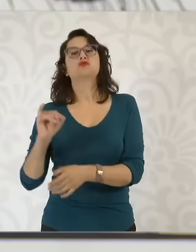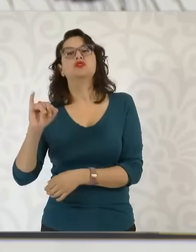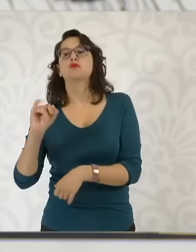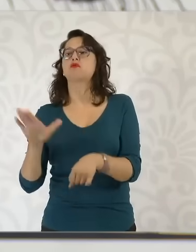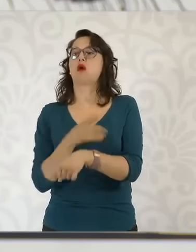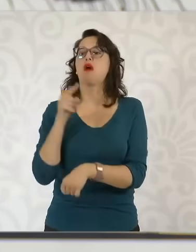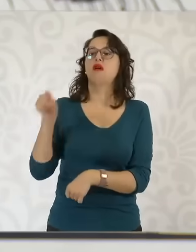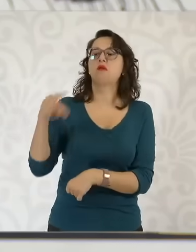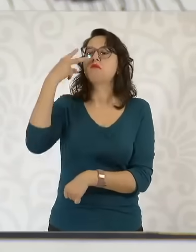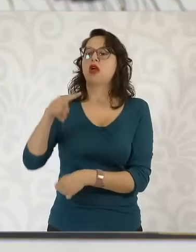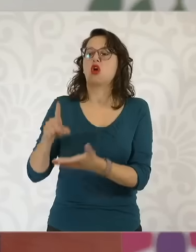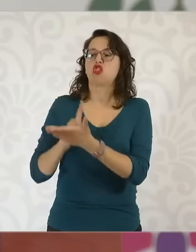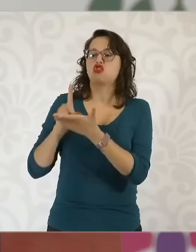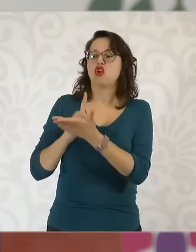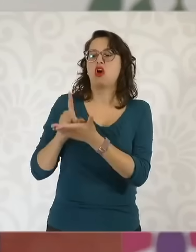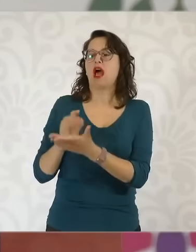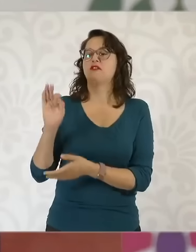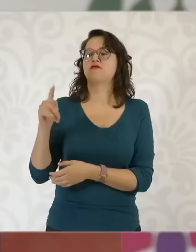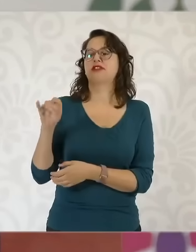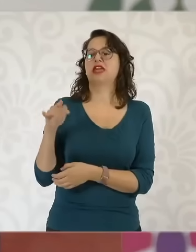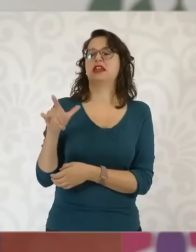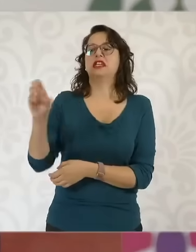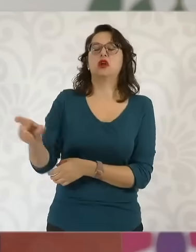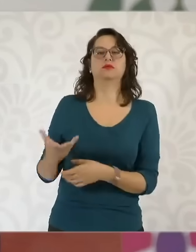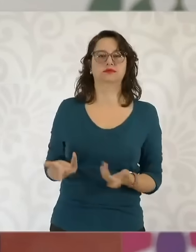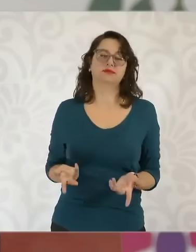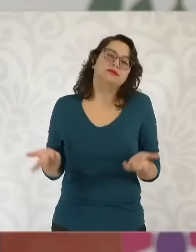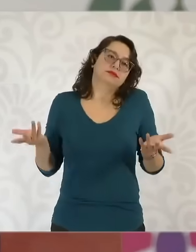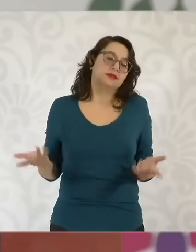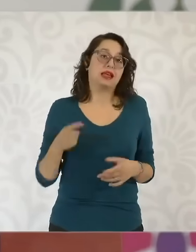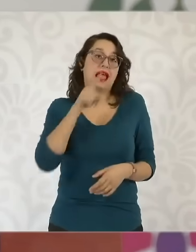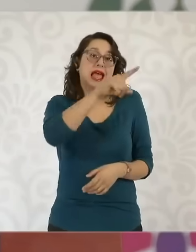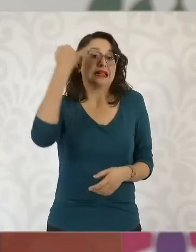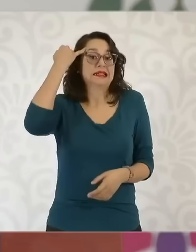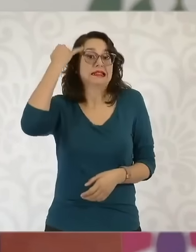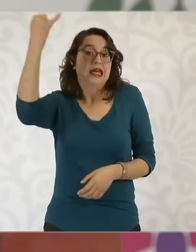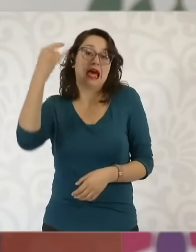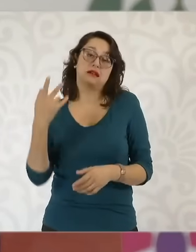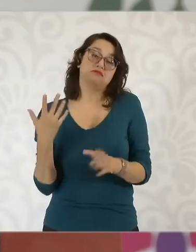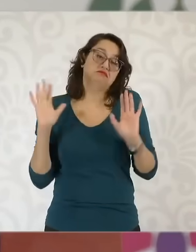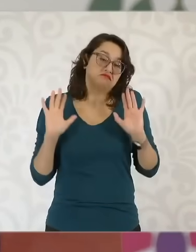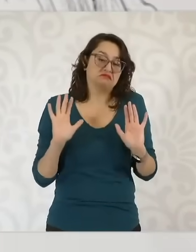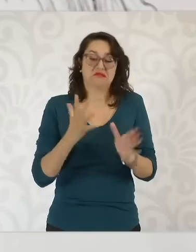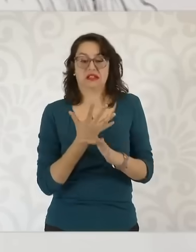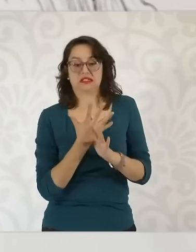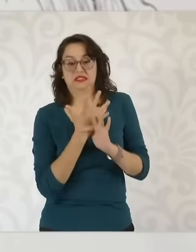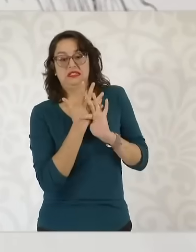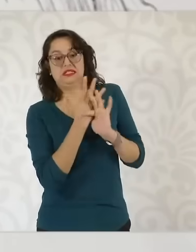por eso dice el 25% relacionado con fentanilo. refiere a la publicación de el presidente Trump